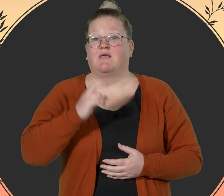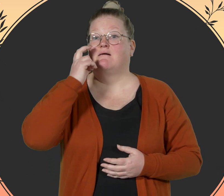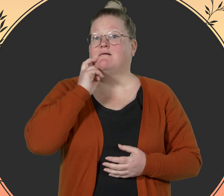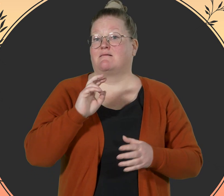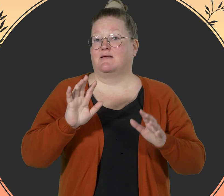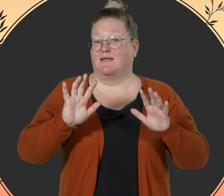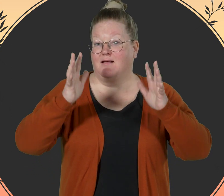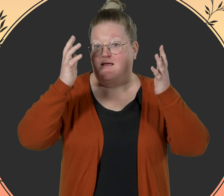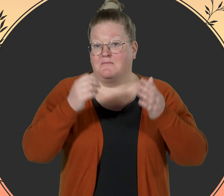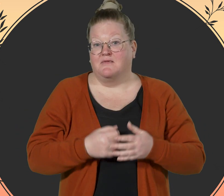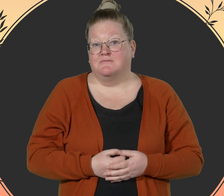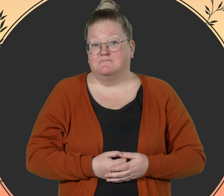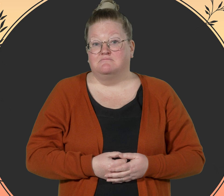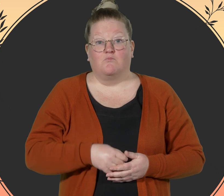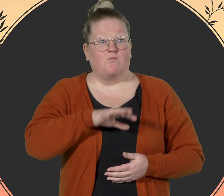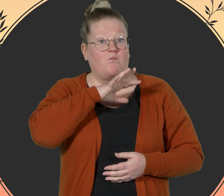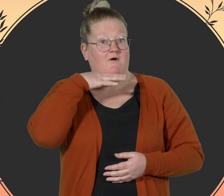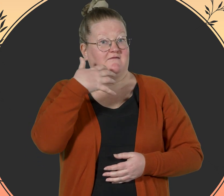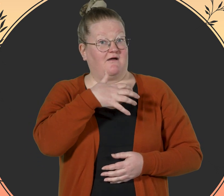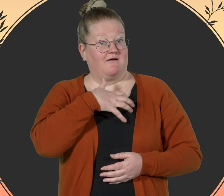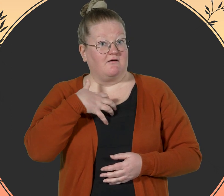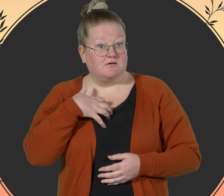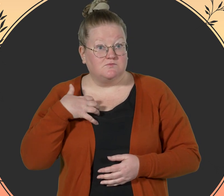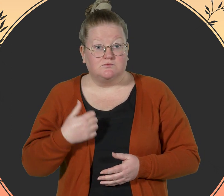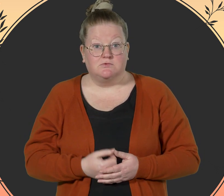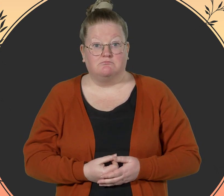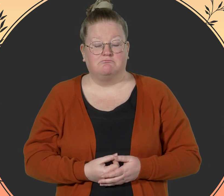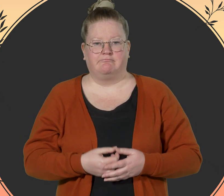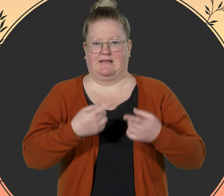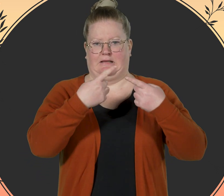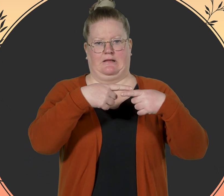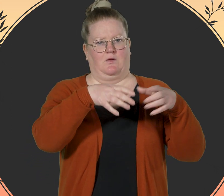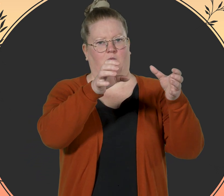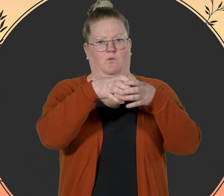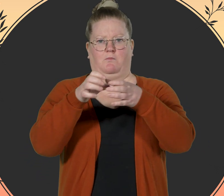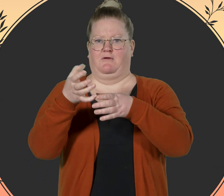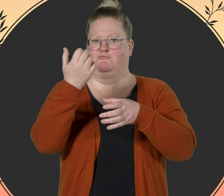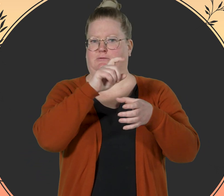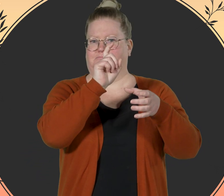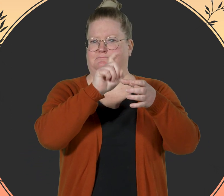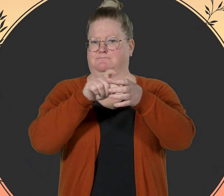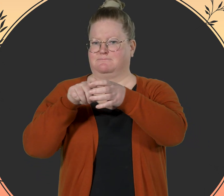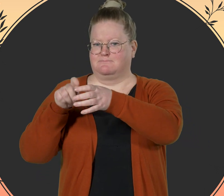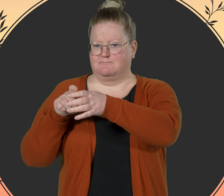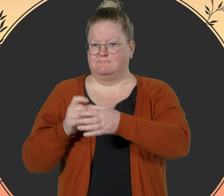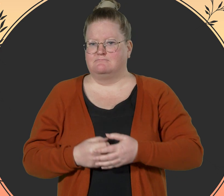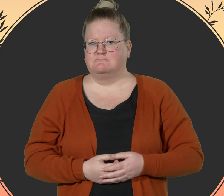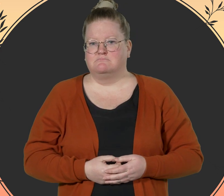arjesta, mukavista harrastuksista, erilaisista ryhmistä, -